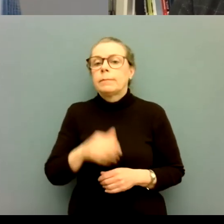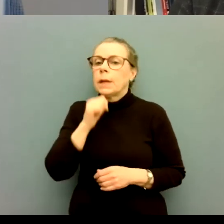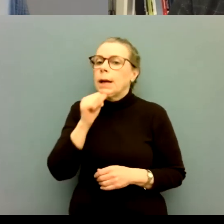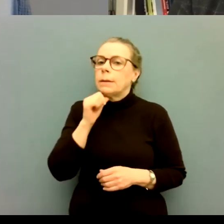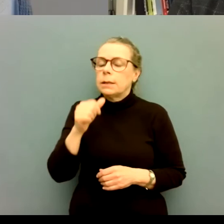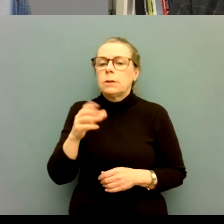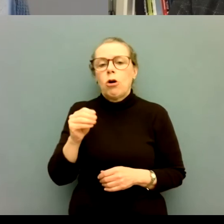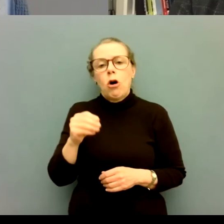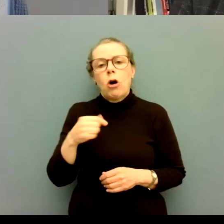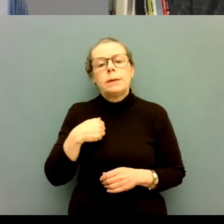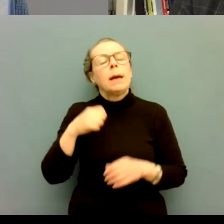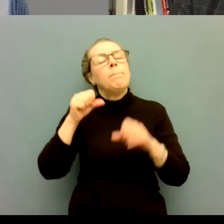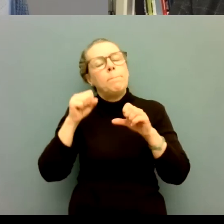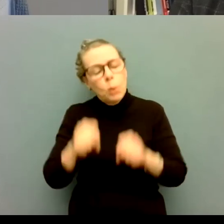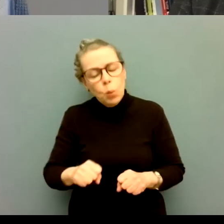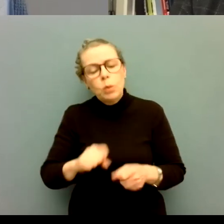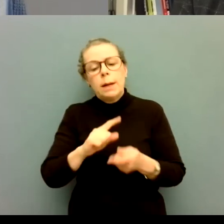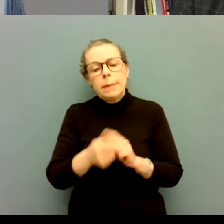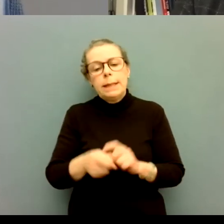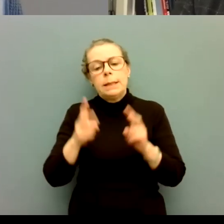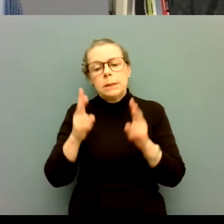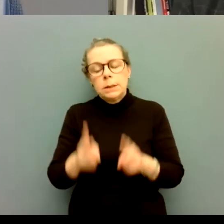Det borde vara så för civilsamhället, och inte minst-